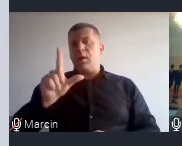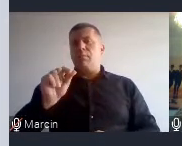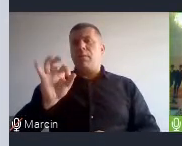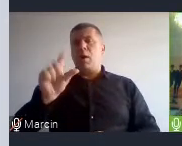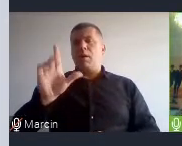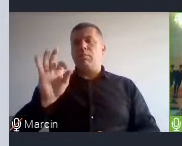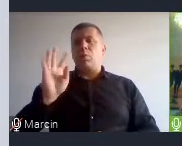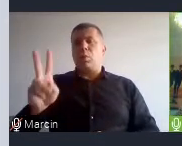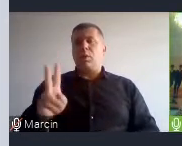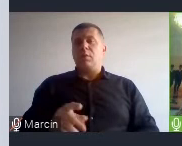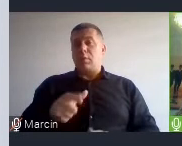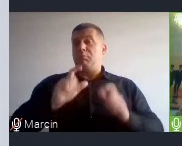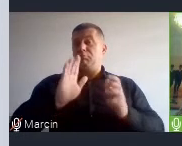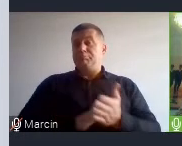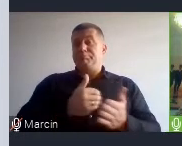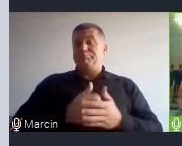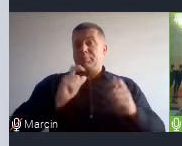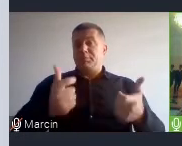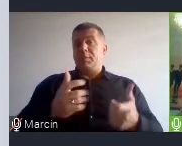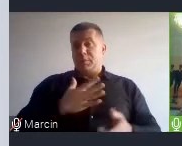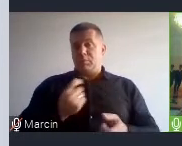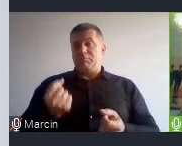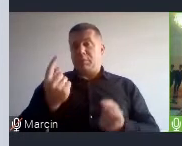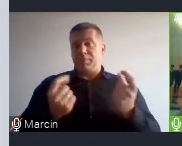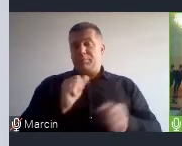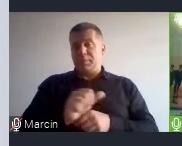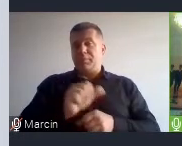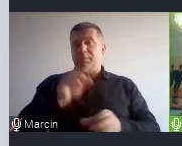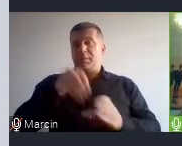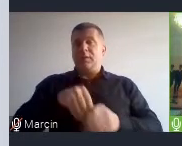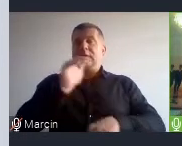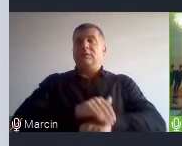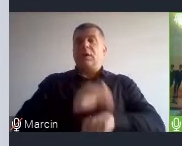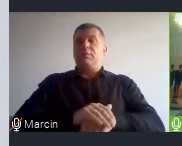Takie przypadki pojawiały się niejednokrotnie w zamówieniach, projektach.